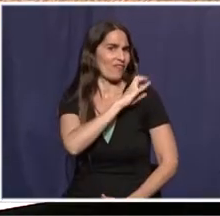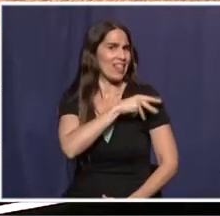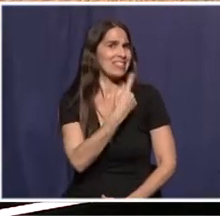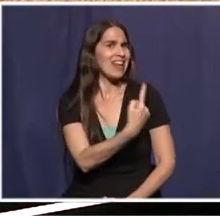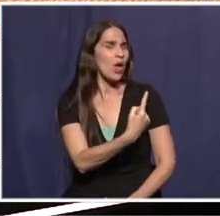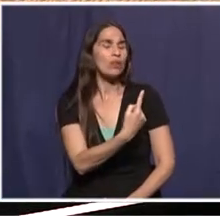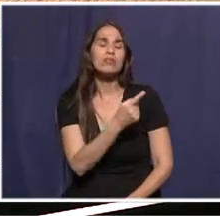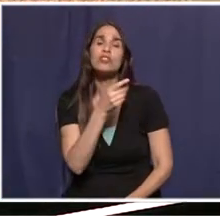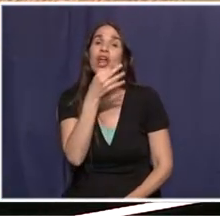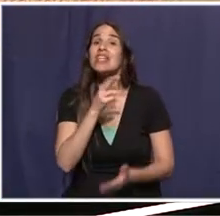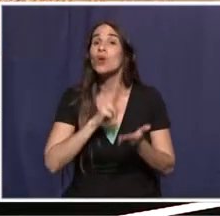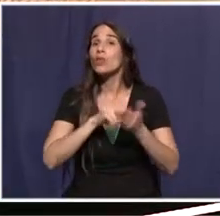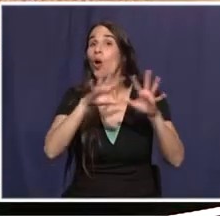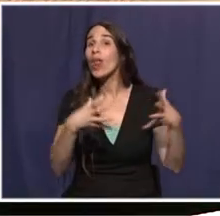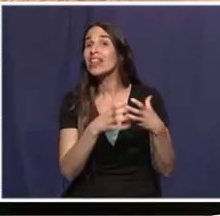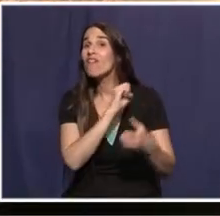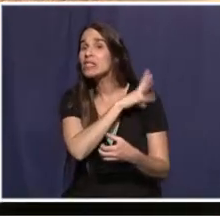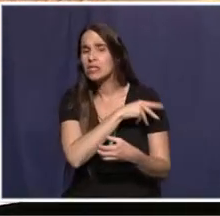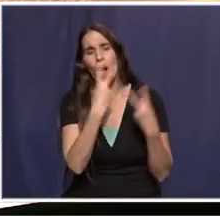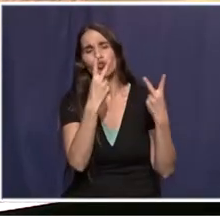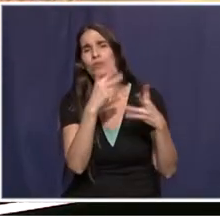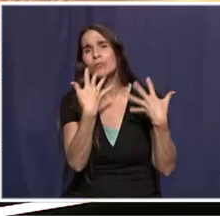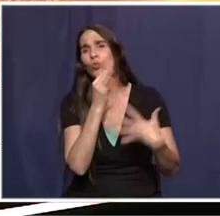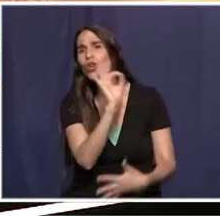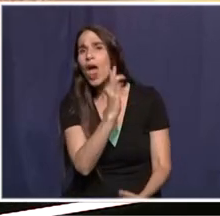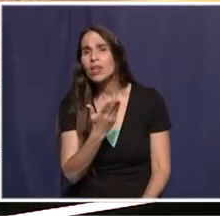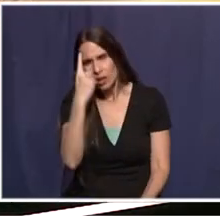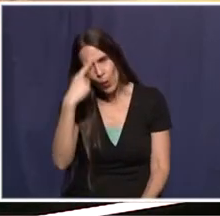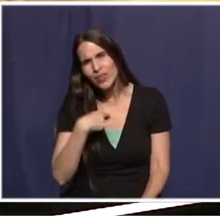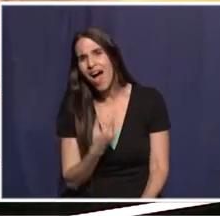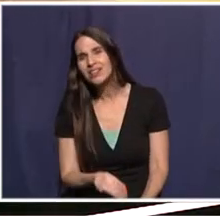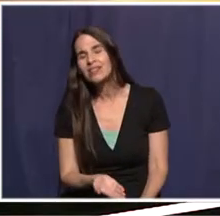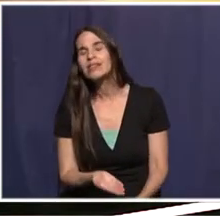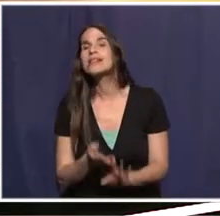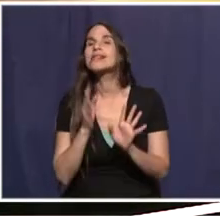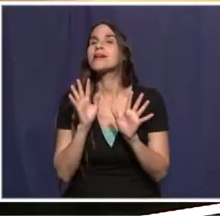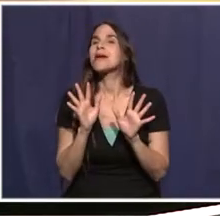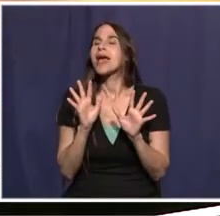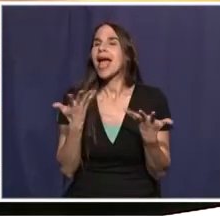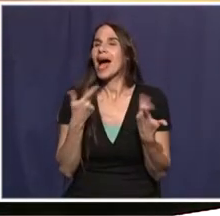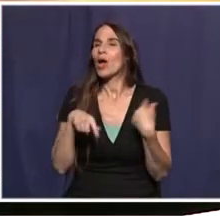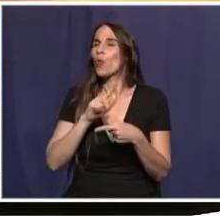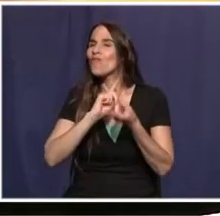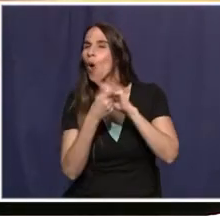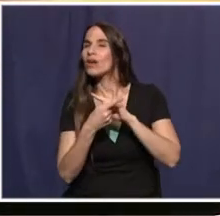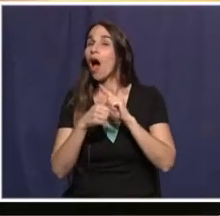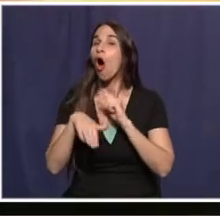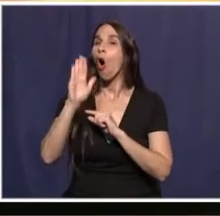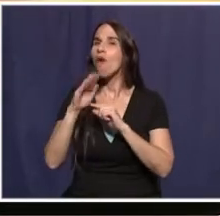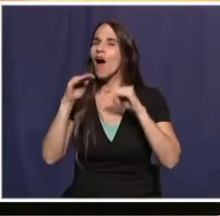ושאלת זכויות הקולקטיב הפלסטיני ومسألة الحقوق الفلسطينية الجماعية היא חלק חשוב בסיפור שלהן. هي جزء هام في روايتهن. מה שיכול להפוך אותנו לרוב המתון, בעיניי, ما يحولنا الى الغالبية المعتدلة برأيي זו ההשלמה המלאה هو التقبل الكامل